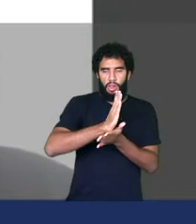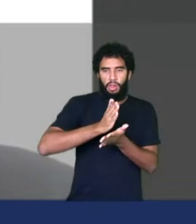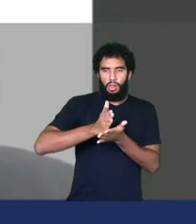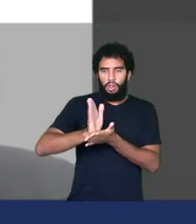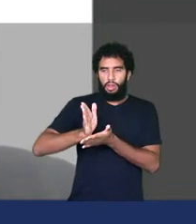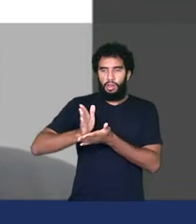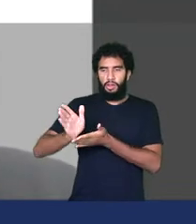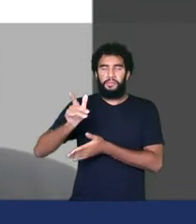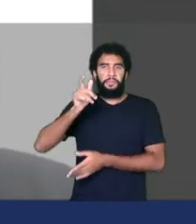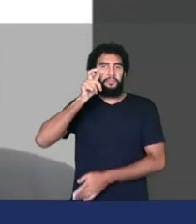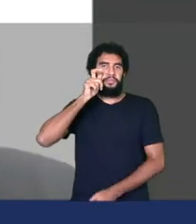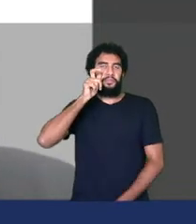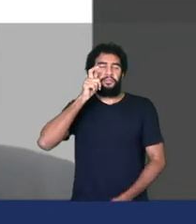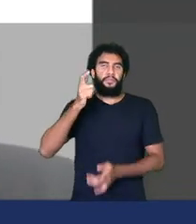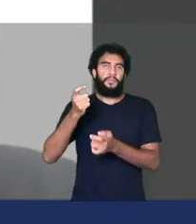TEM CONTROLE DO EXECUTIVO PARA